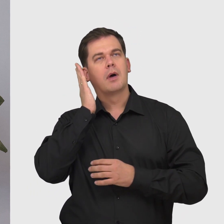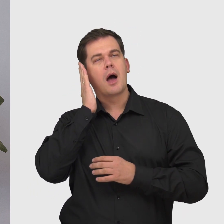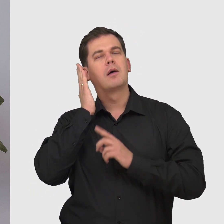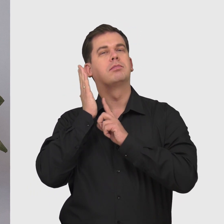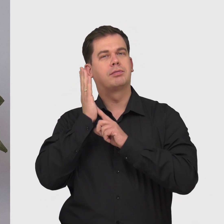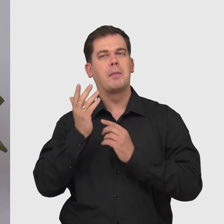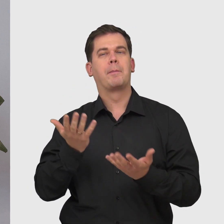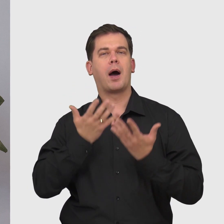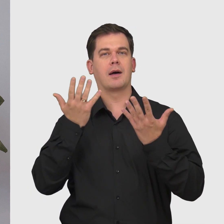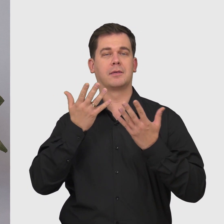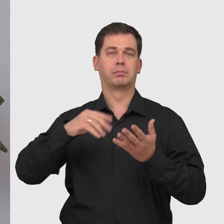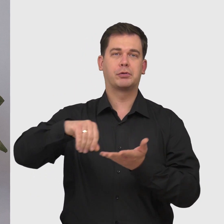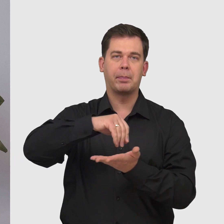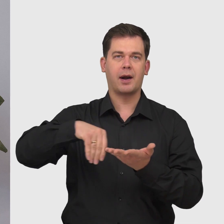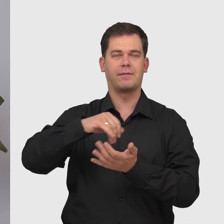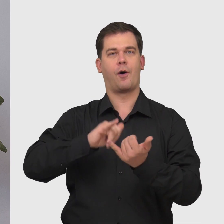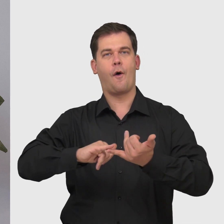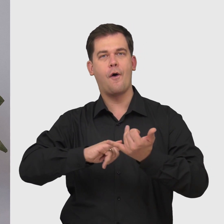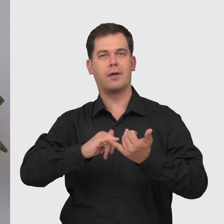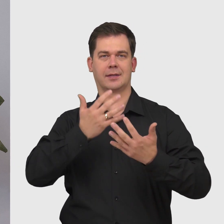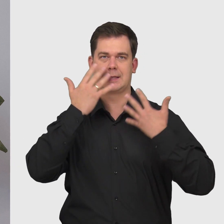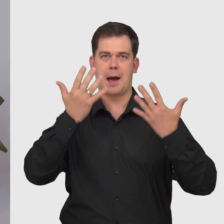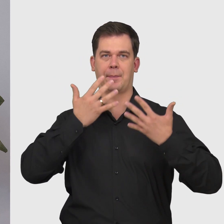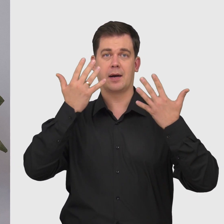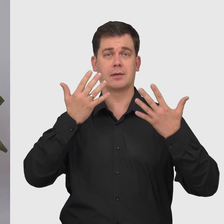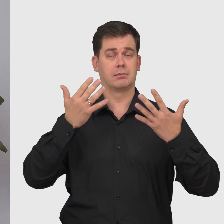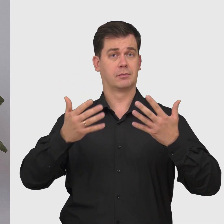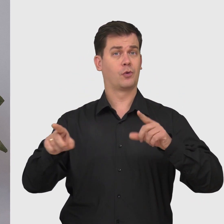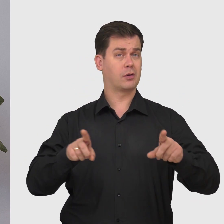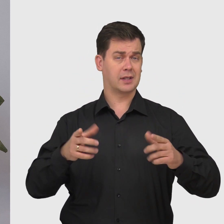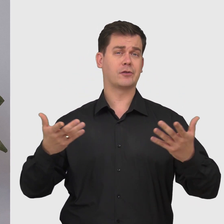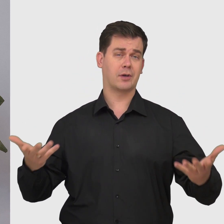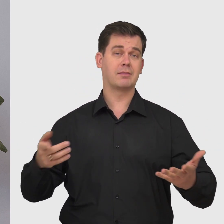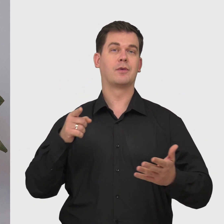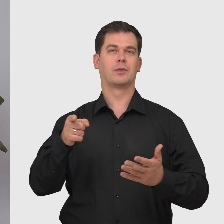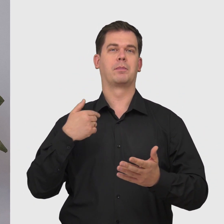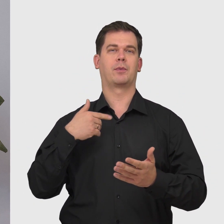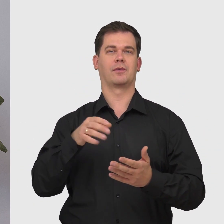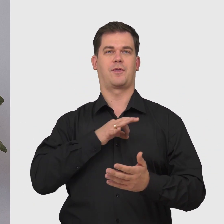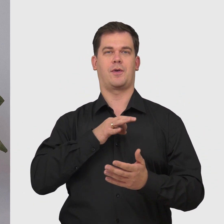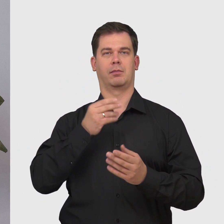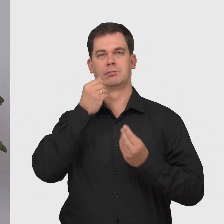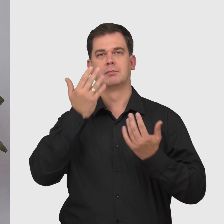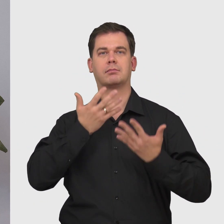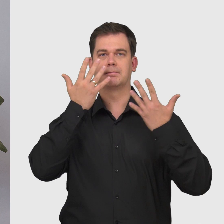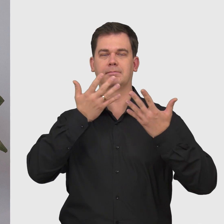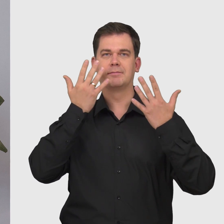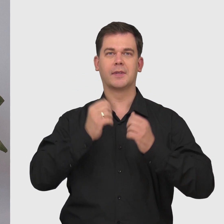płatkami kwiatów, przyprawami i olejkami zapachowymi, czyli naszym... pot-pourri.